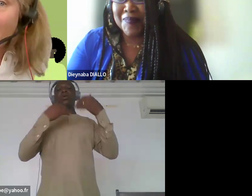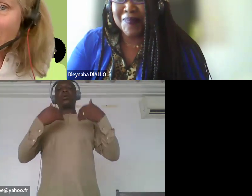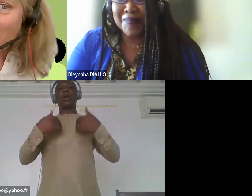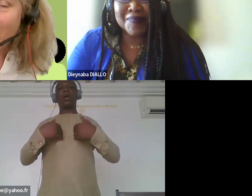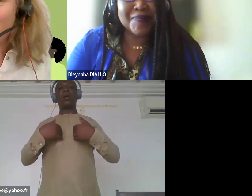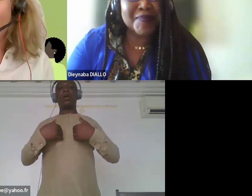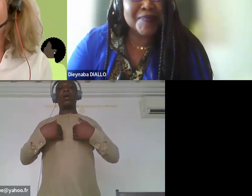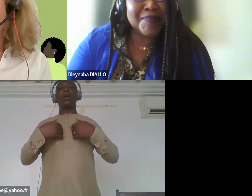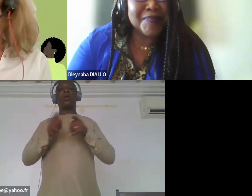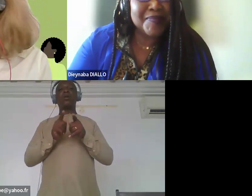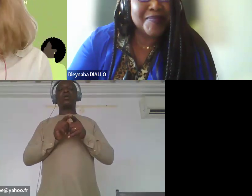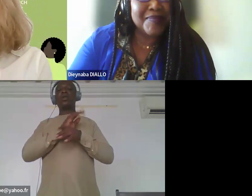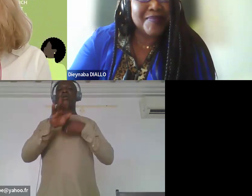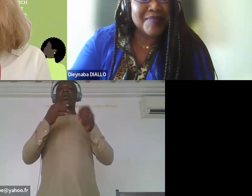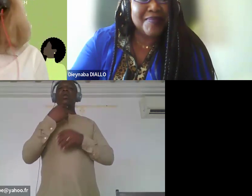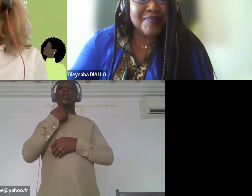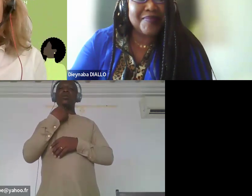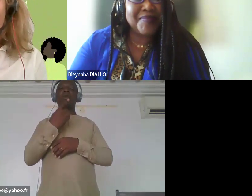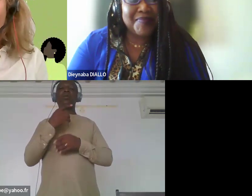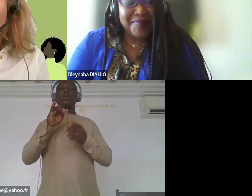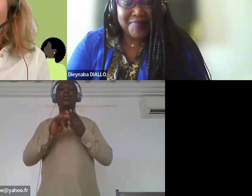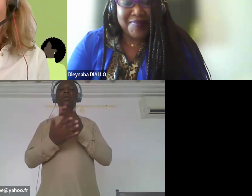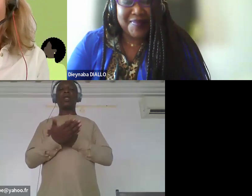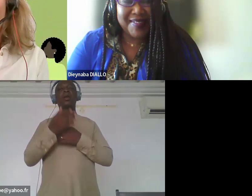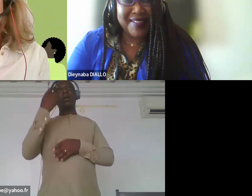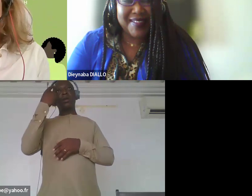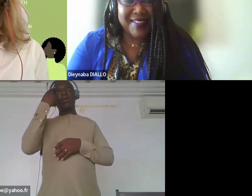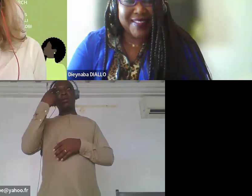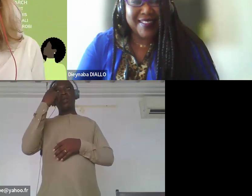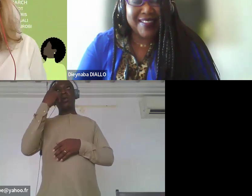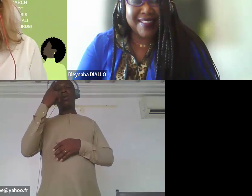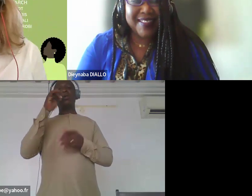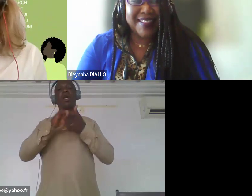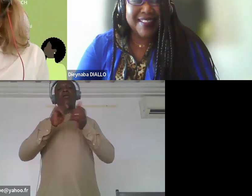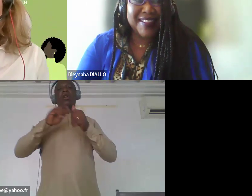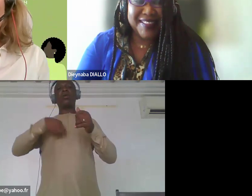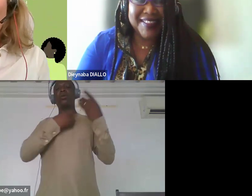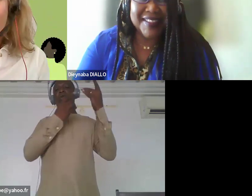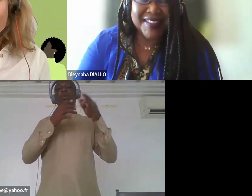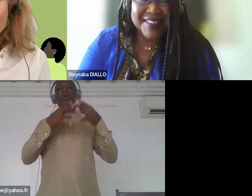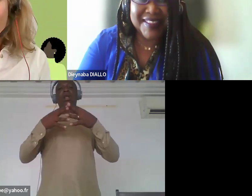t'exprimes euh ce matin pour toi avec nous depuis New York puisque tu as